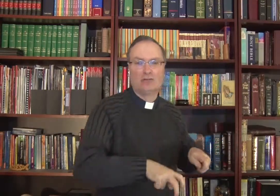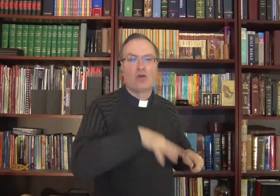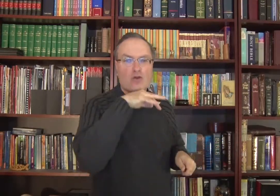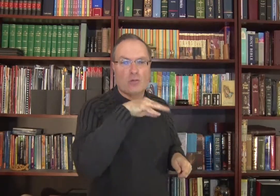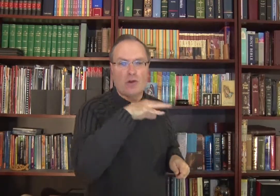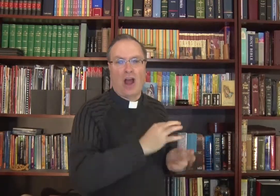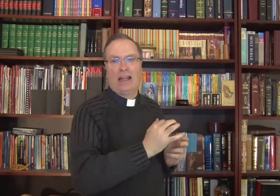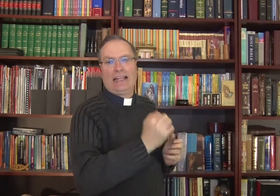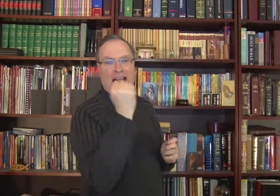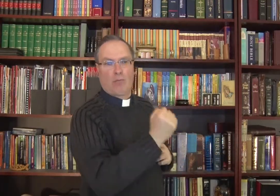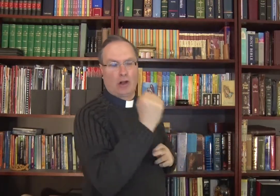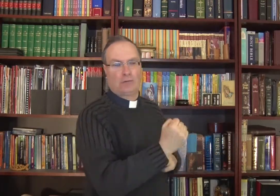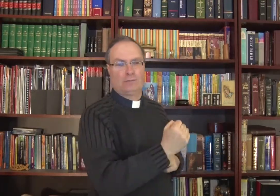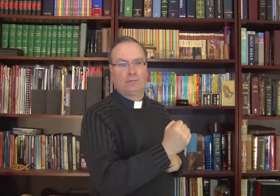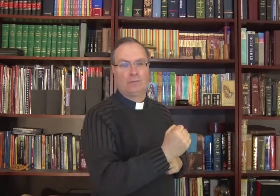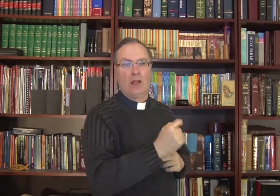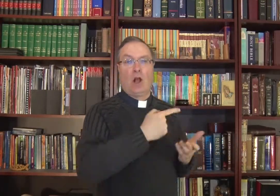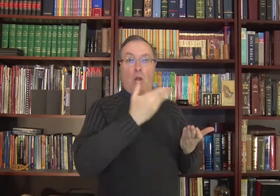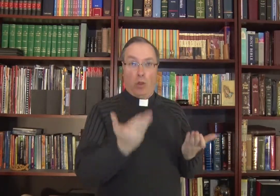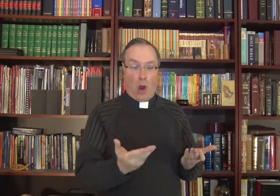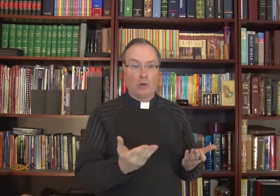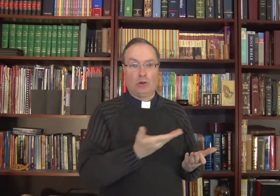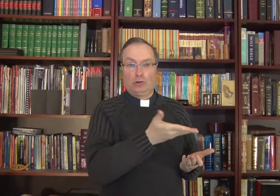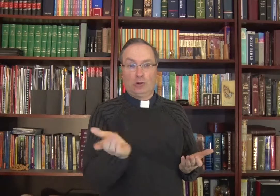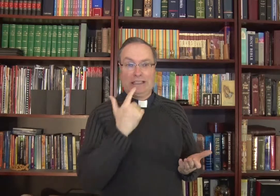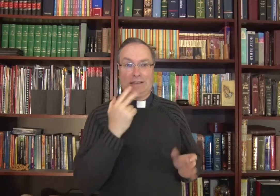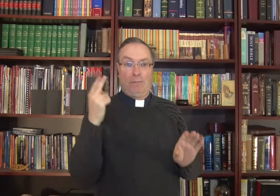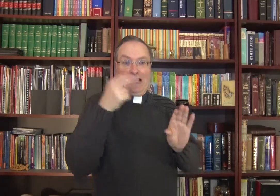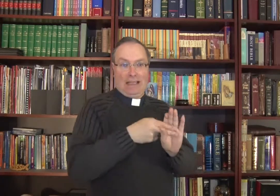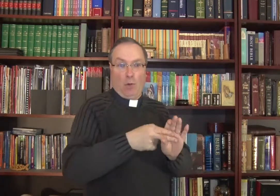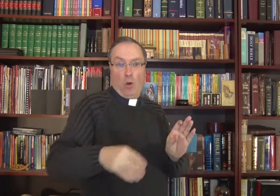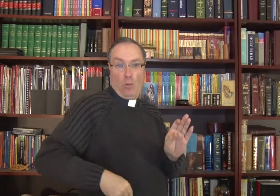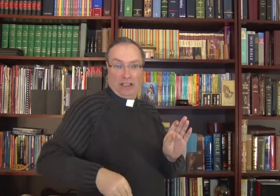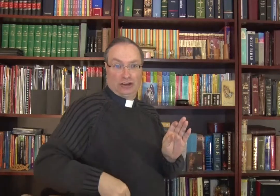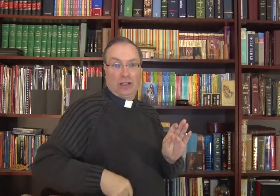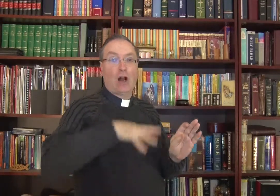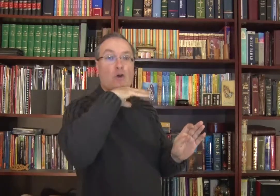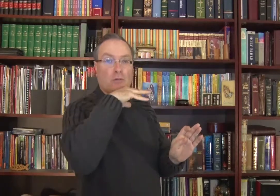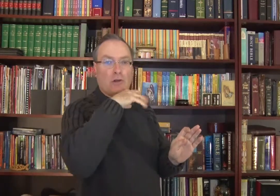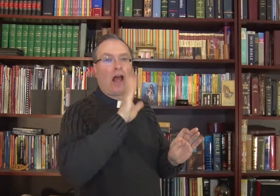les corruptions et les meurtres. Donc ceux qui participent aux péchés de la corruption